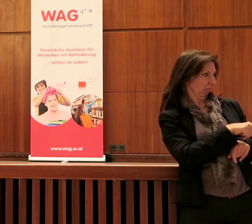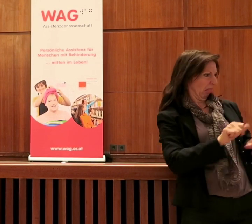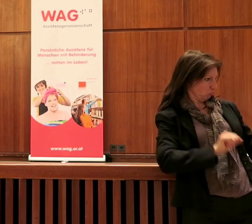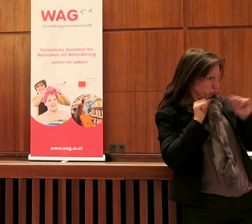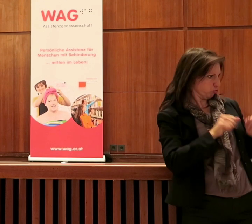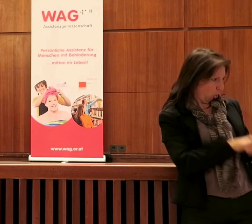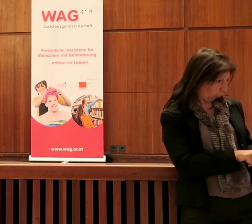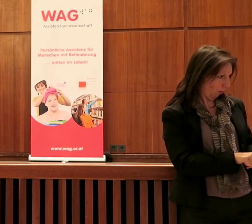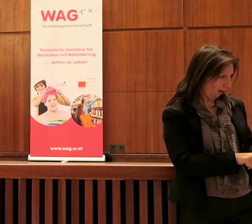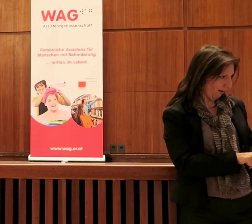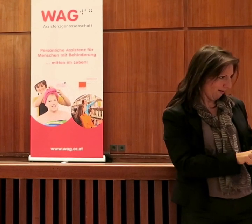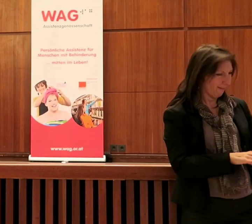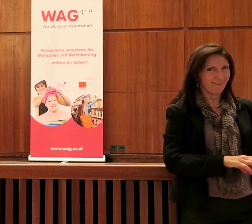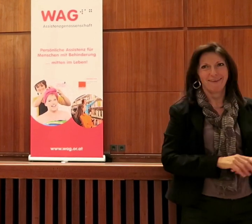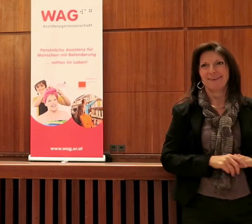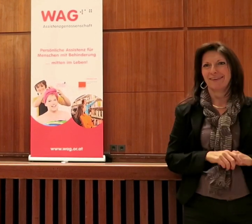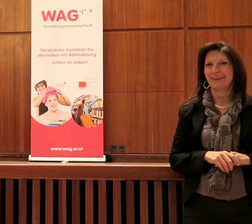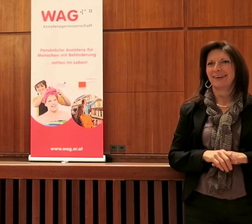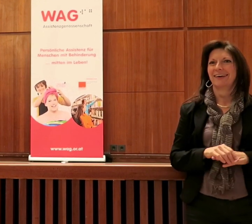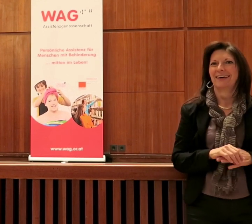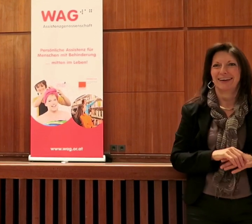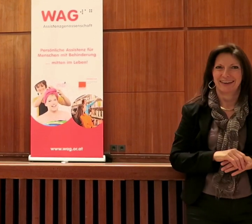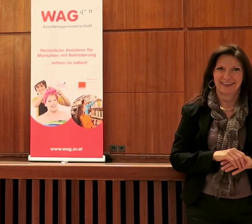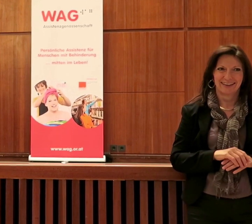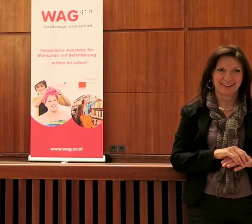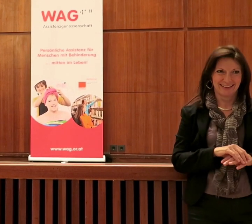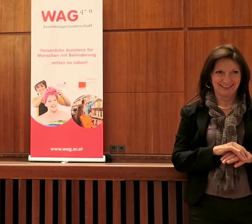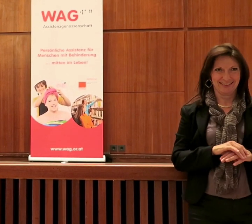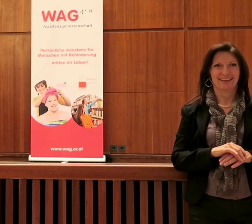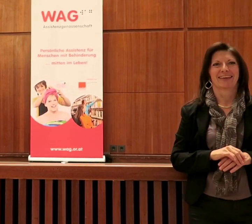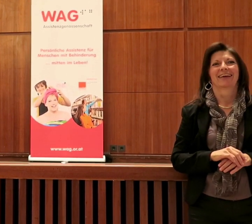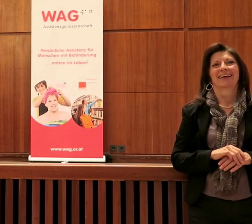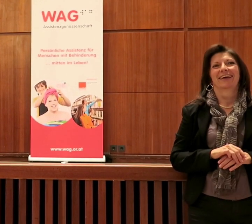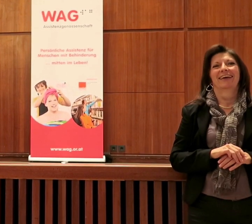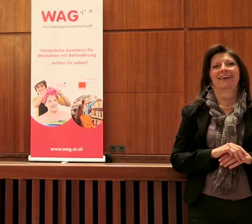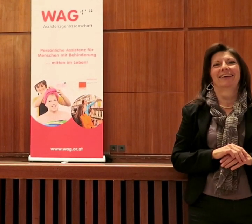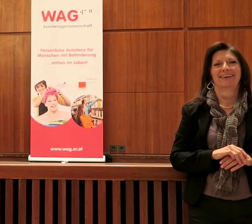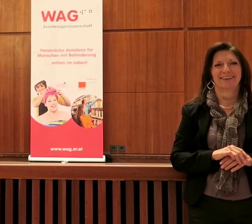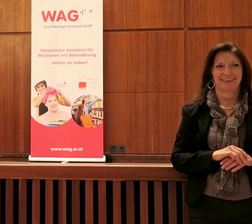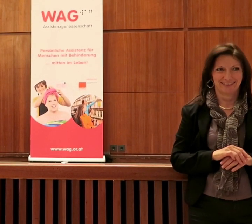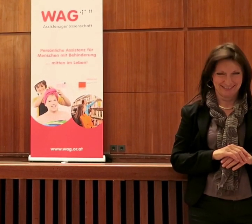[Lachen]